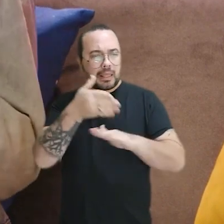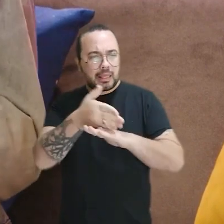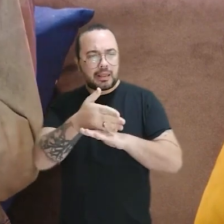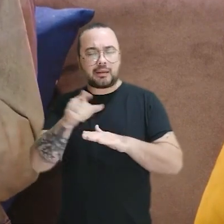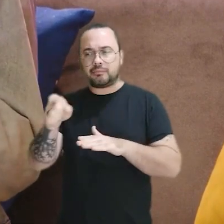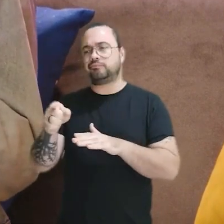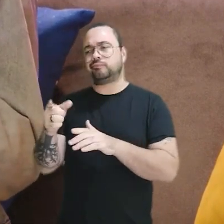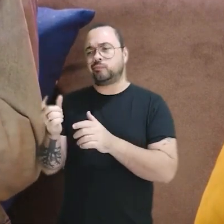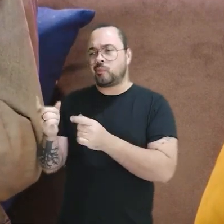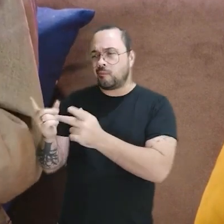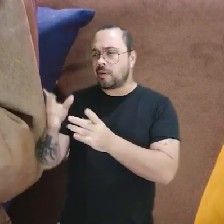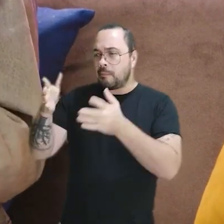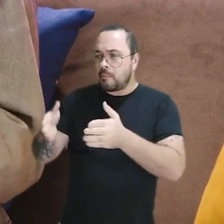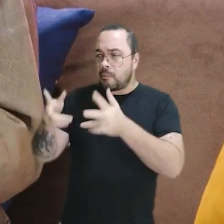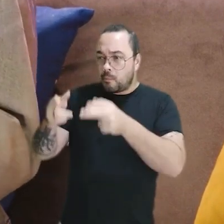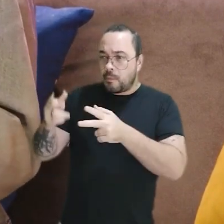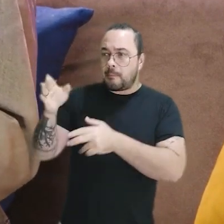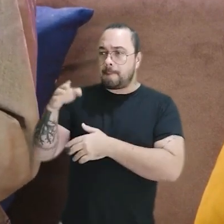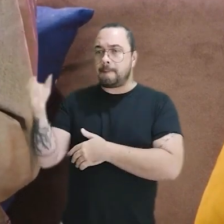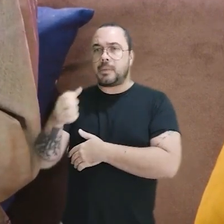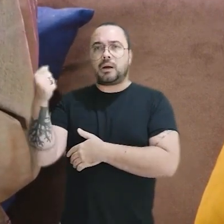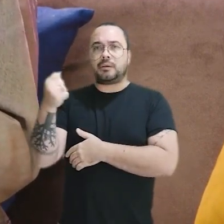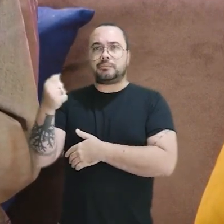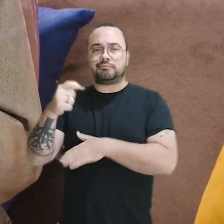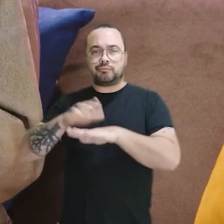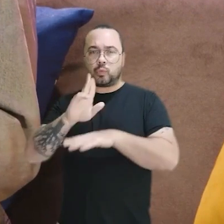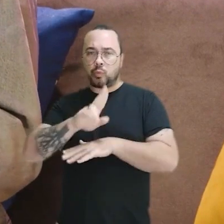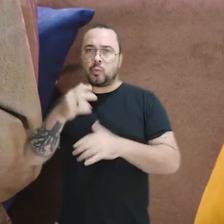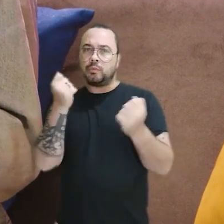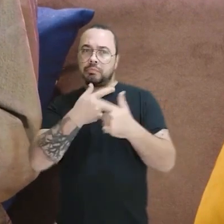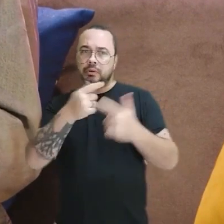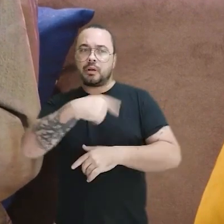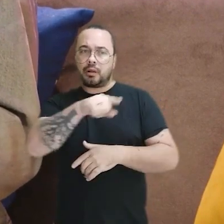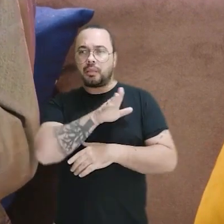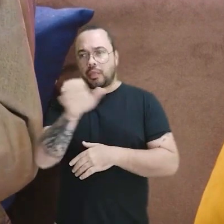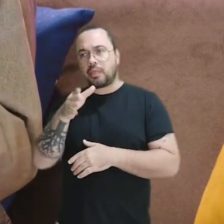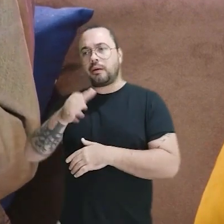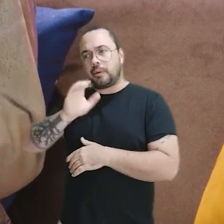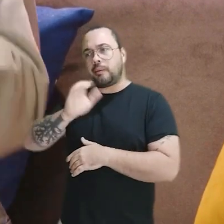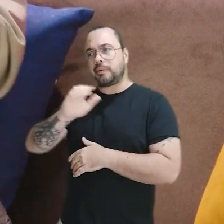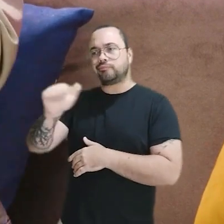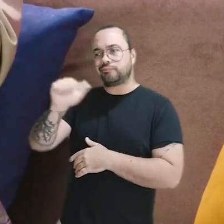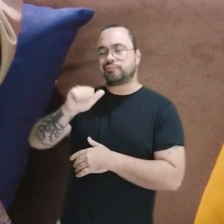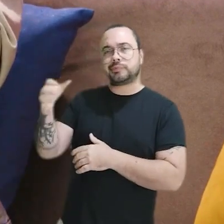é vender cerveja e você usa a comédia pras pessoas irem lá beber cerveja. E, no Minhoca, sempre foi o contrário,